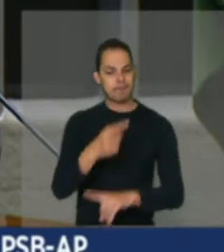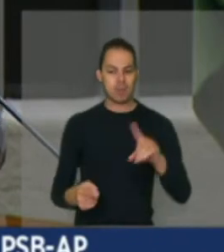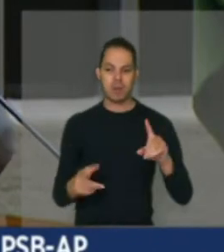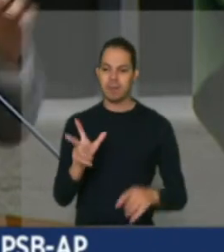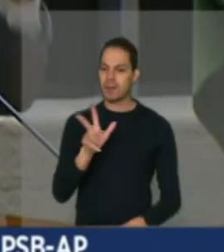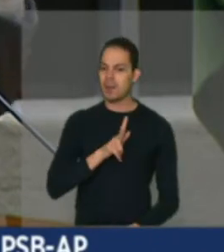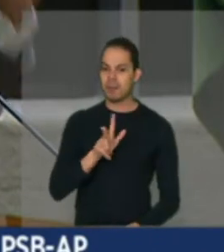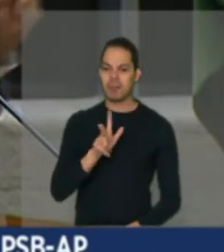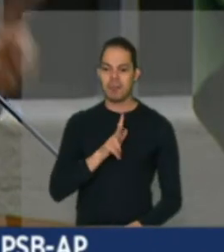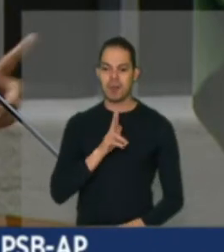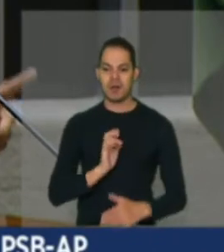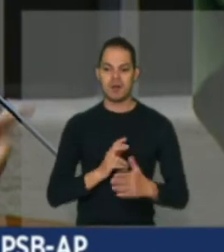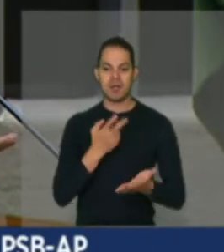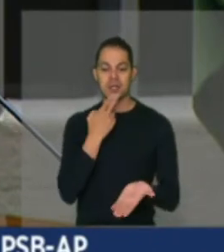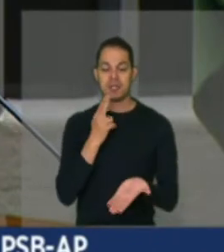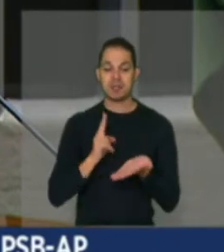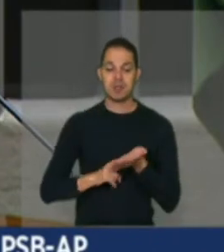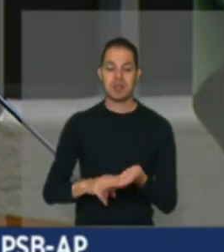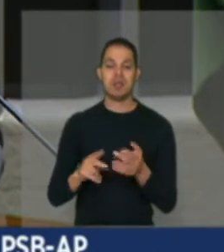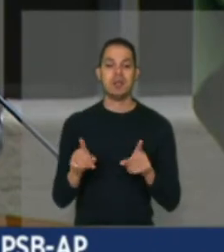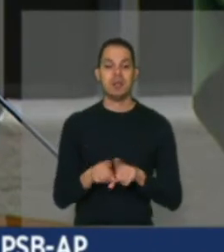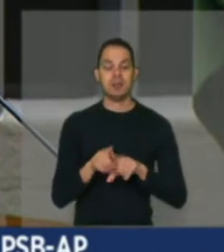O! E EU QUERO TAMBÉM LAMENTAR QUE O GOVERNADOR DO ESTADO DO AMAPÁTENHA SE AJOELHADO, ELE